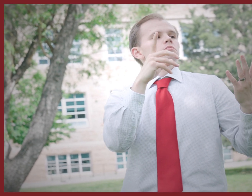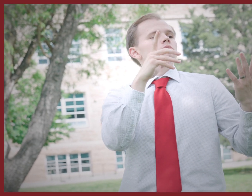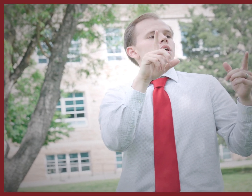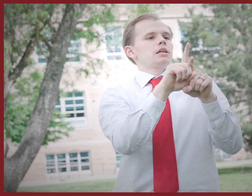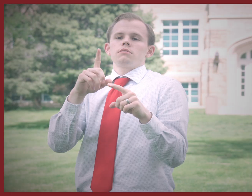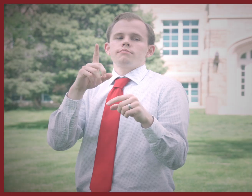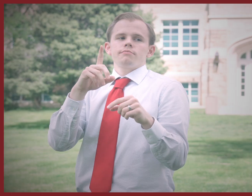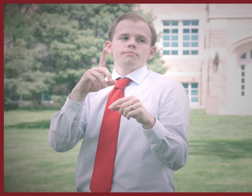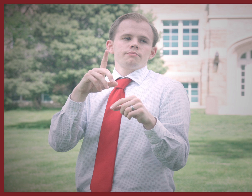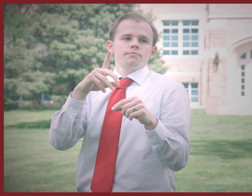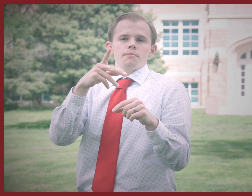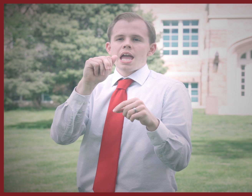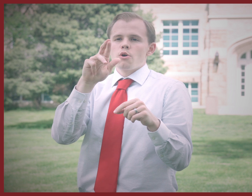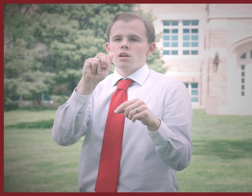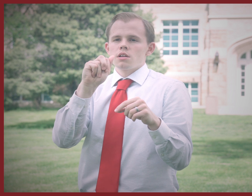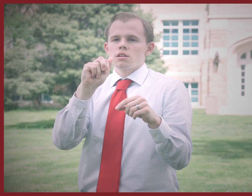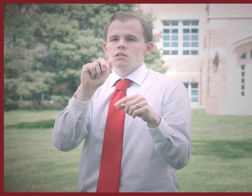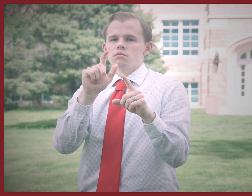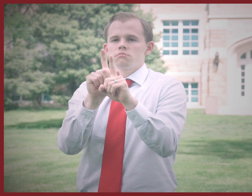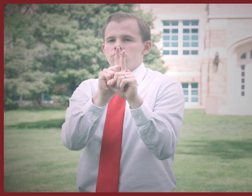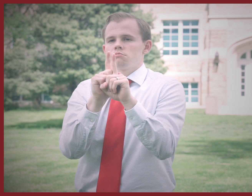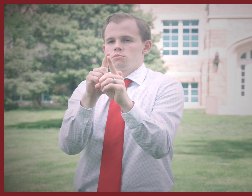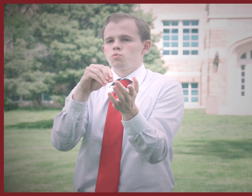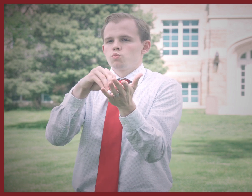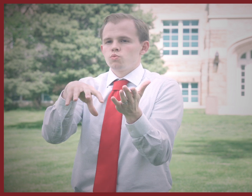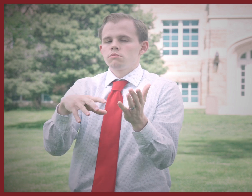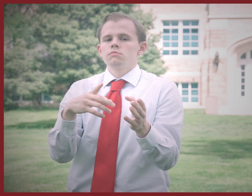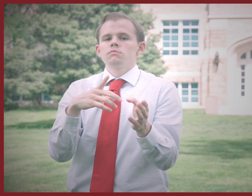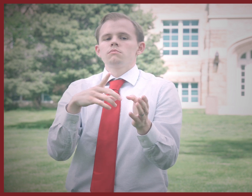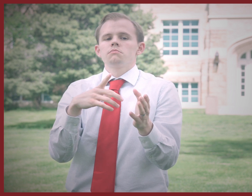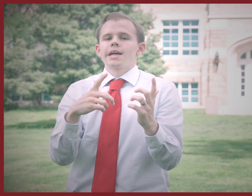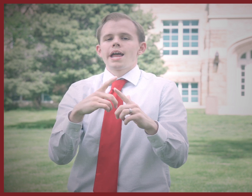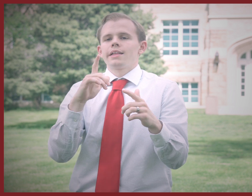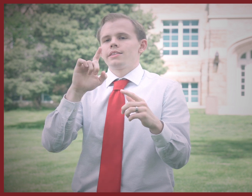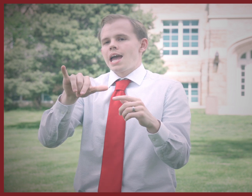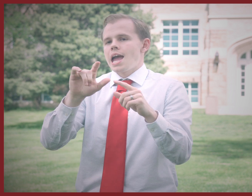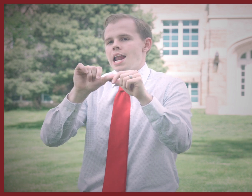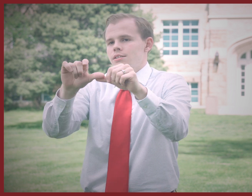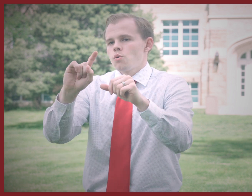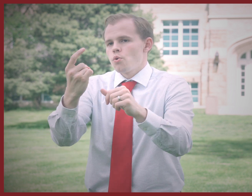Columbia, Maryland, como un asistente de maestro. Trabajaba uno a uno con un estudiante, pero solo fue por tres semanas,